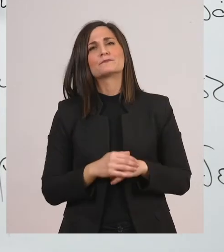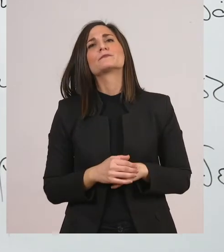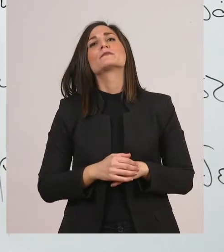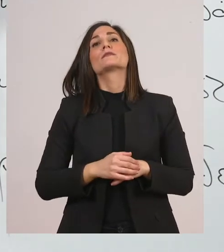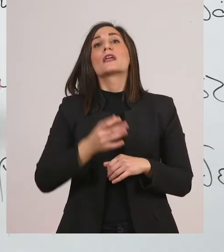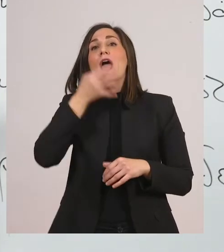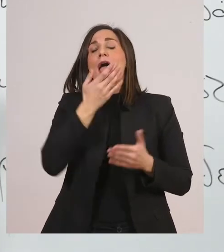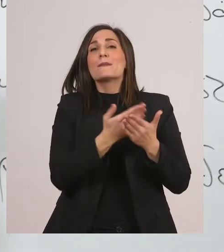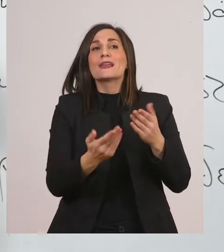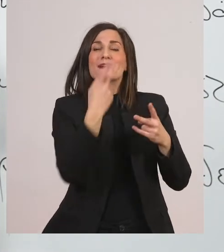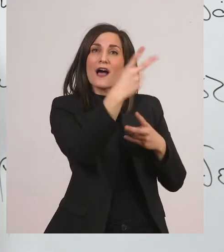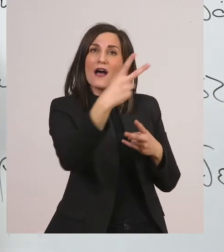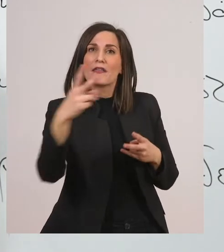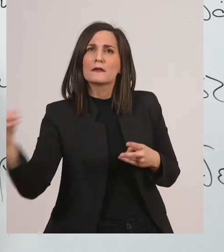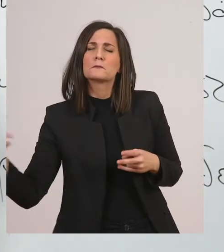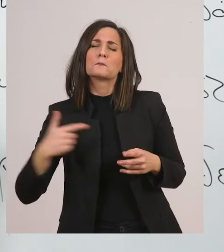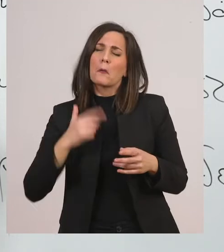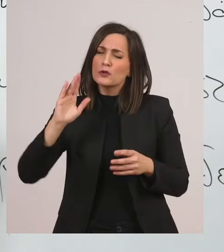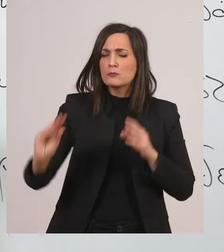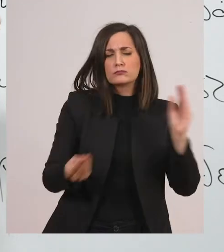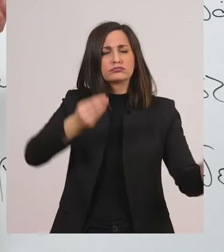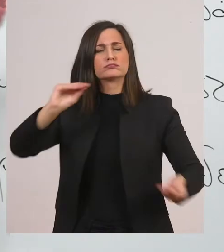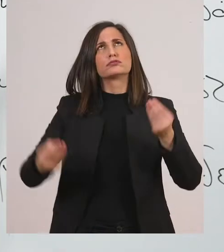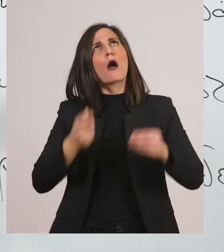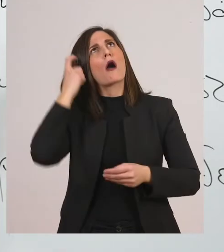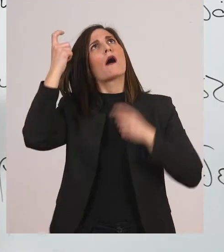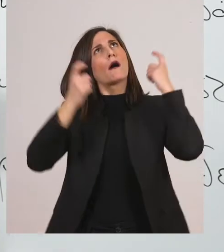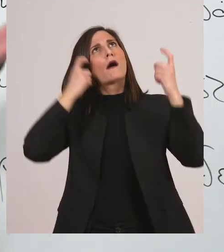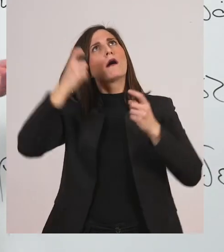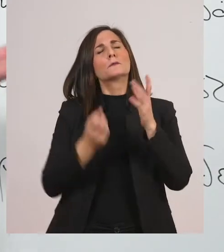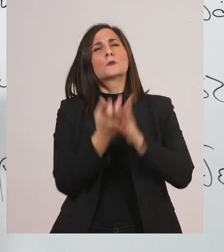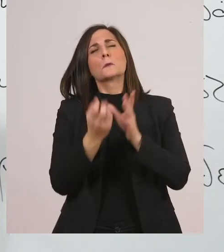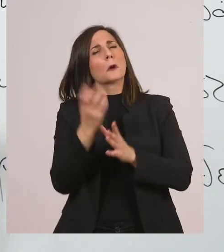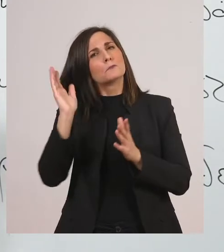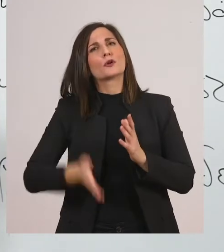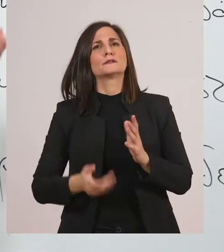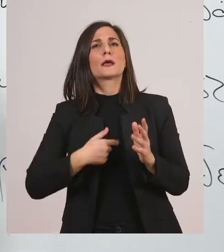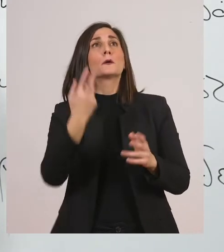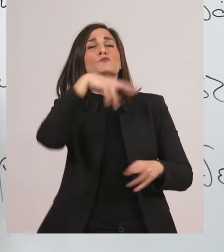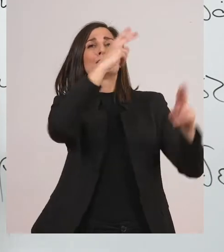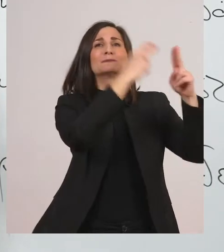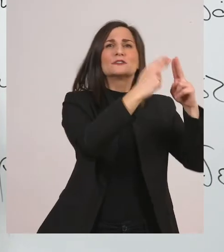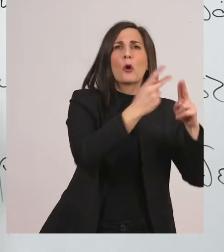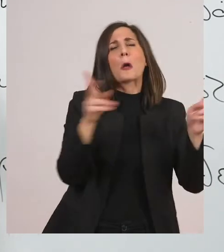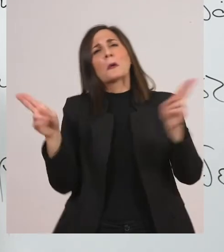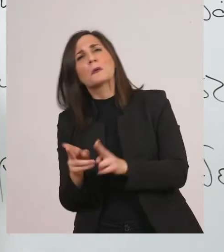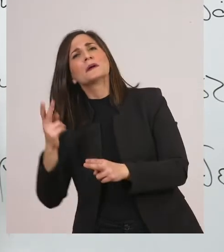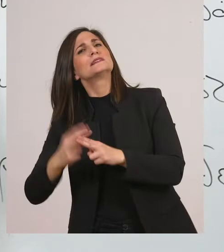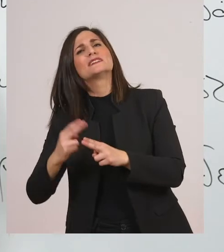Εσείς μπορείτε να θεωρήσετε... Να βρείτε και άλλα πολλά περισσότερα. Μπορείτε να θεωρήσετε ποιο είναι το πιο σημαντικό και ποιο το λιγότερο. Αλλά αυτό που θα ήθελα να δούμε είναι η διαδικασία.